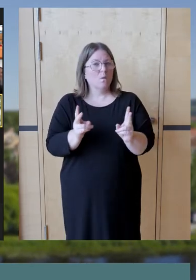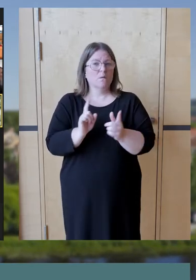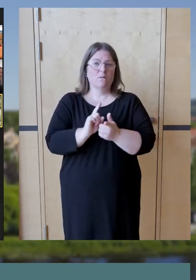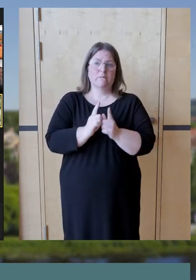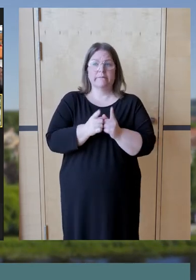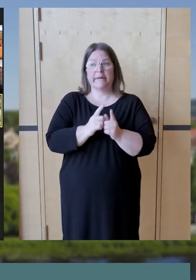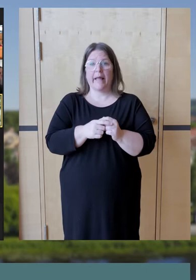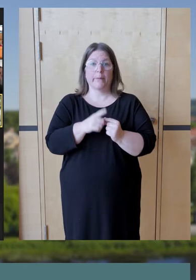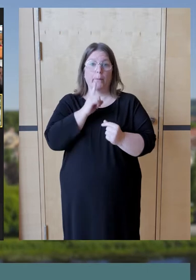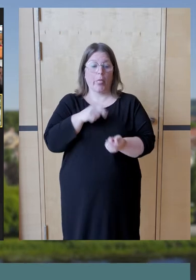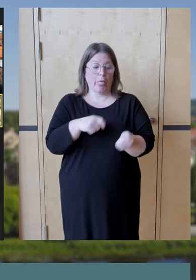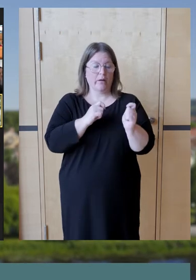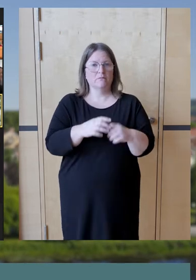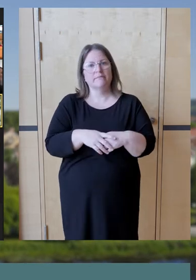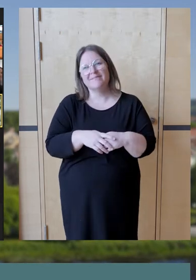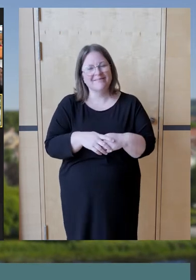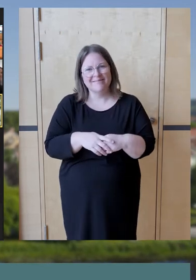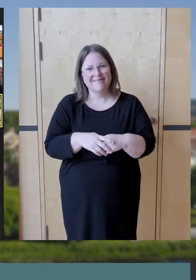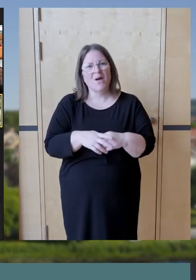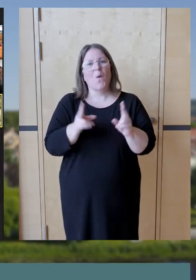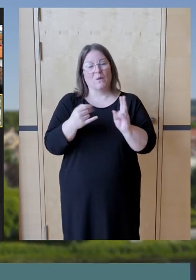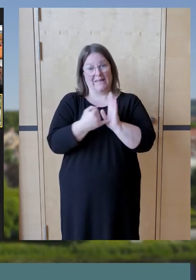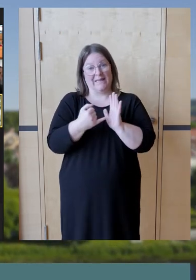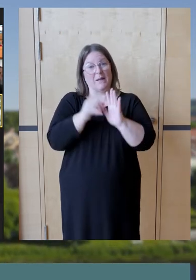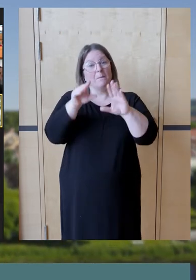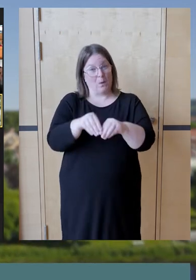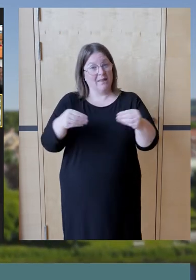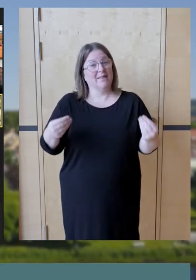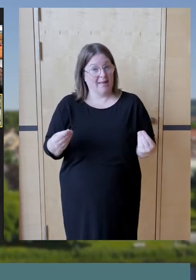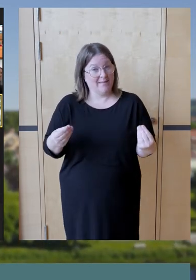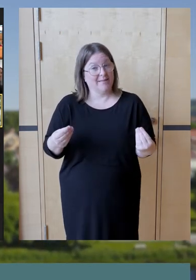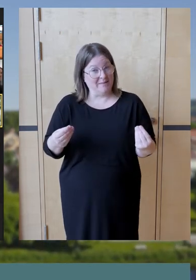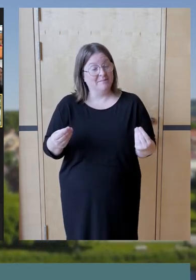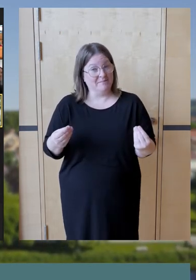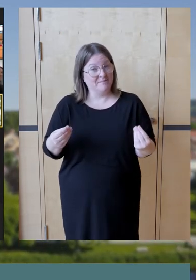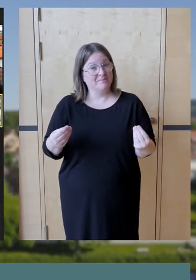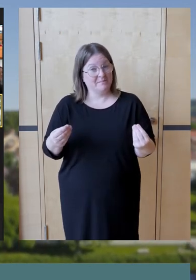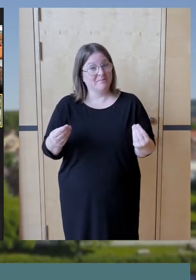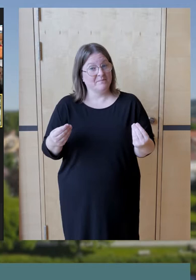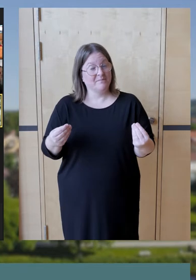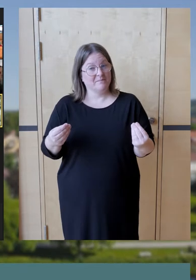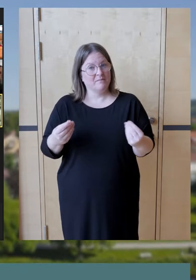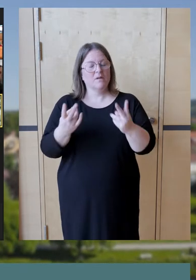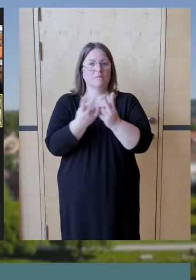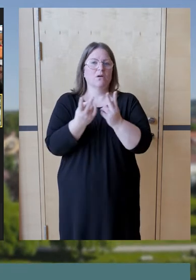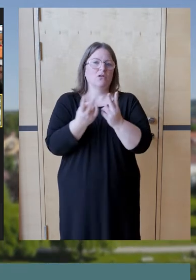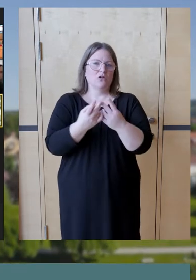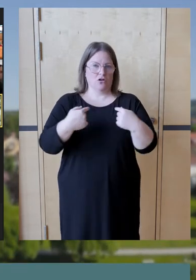Jag tänkte att det ligger också i faktiskt i budgeten Så att Jag ser fram emot att vi kommer